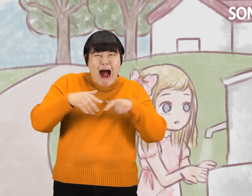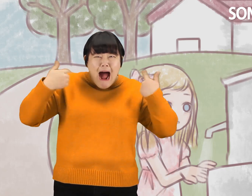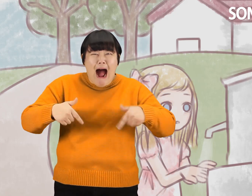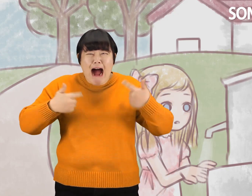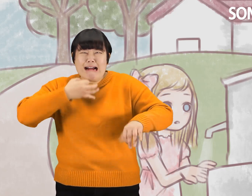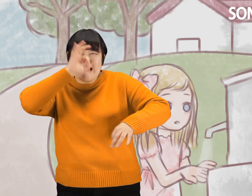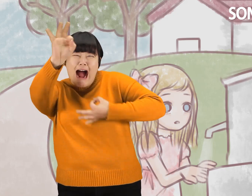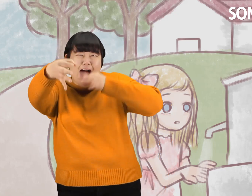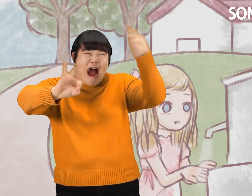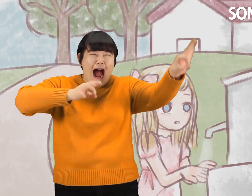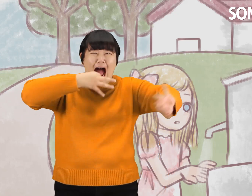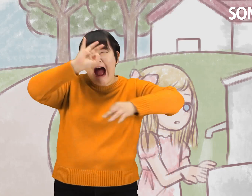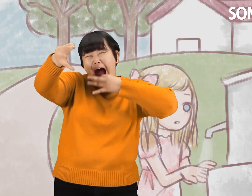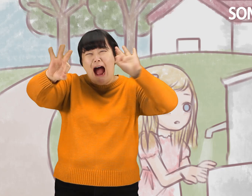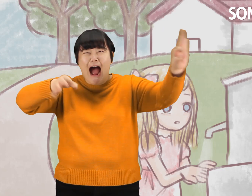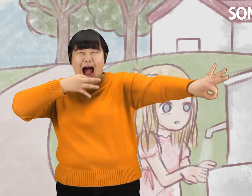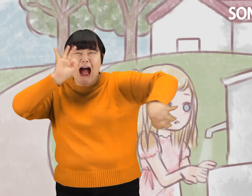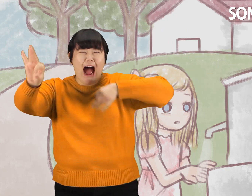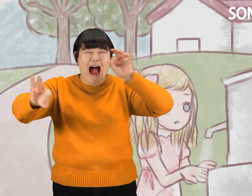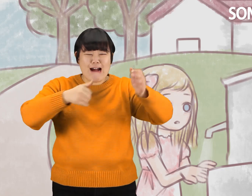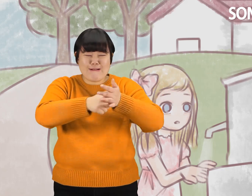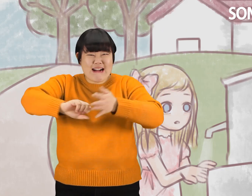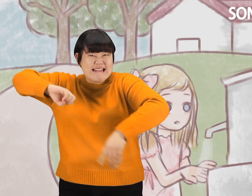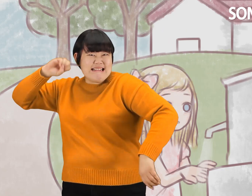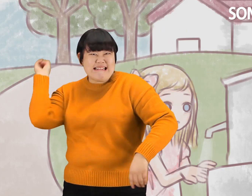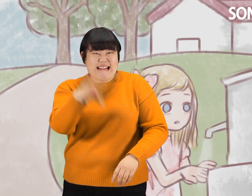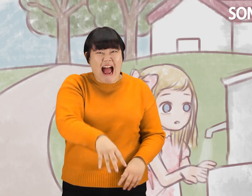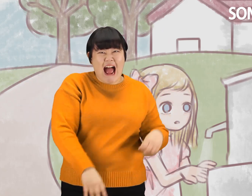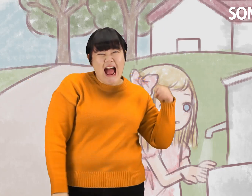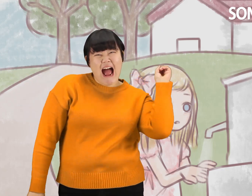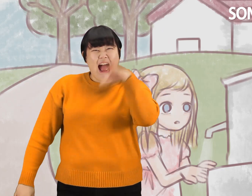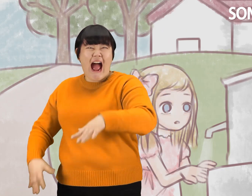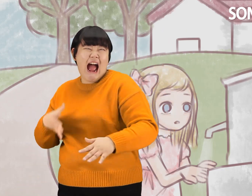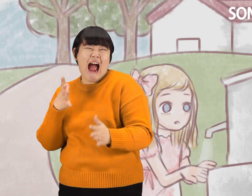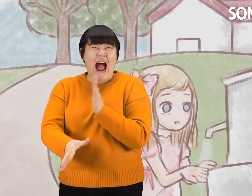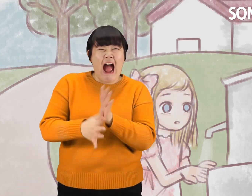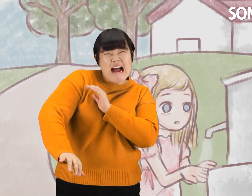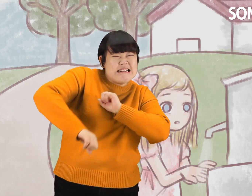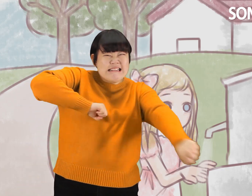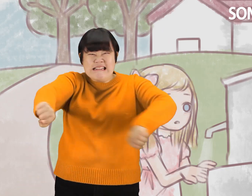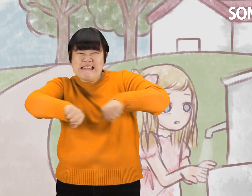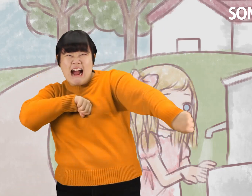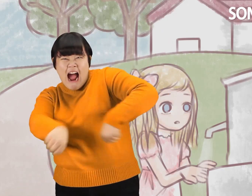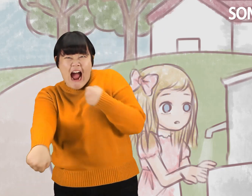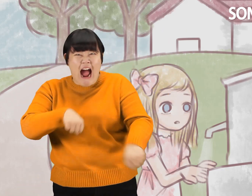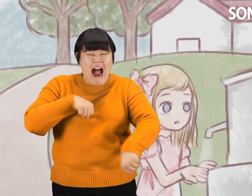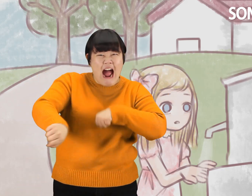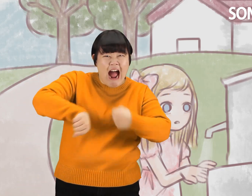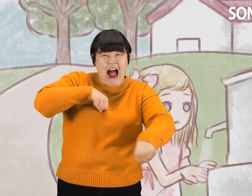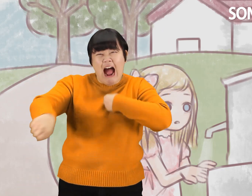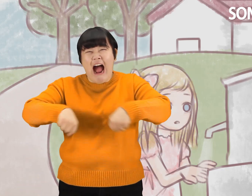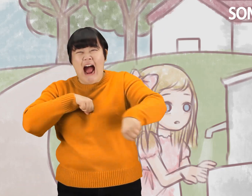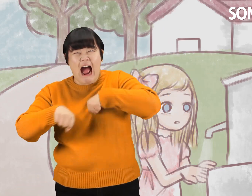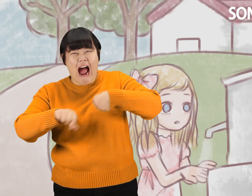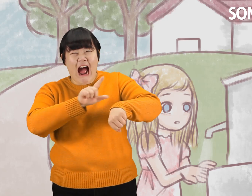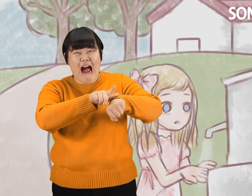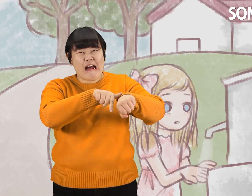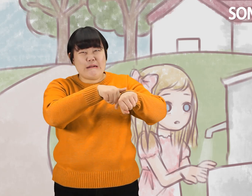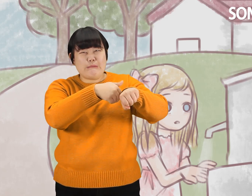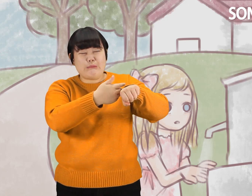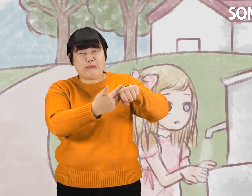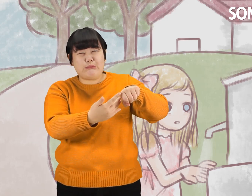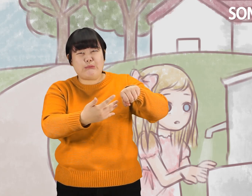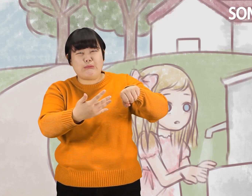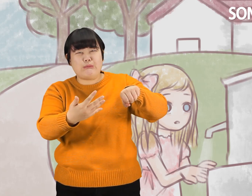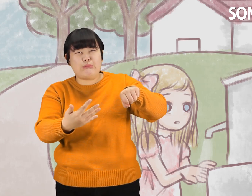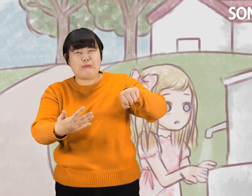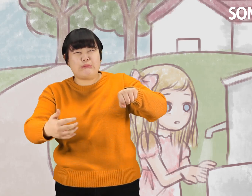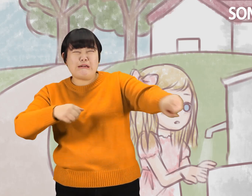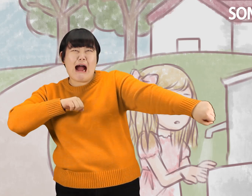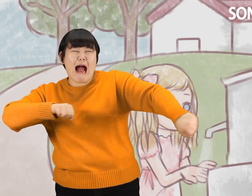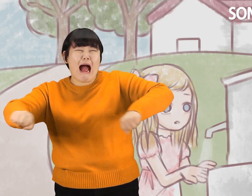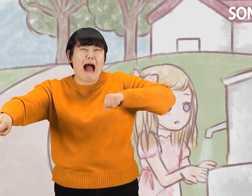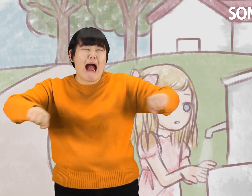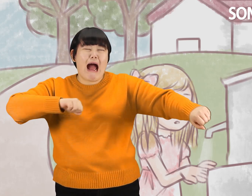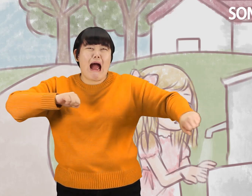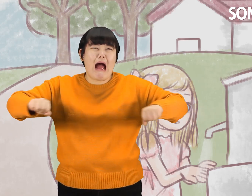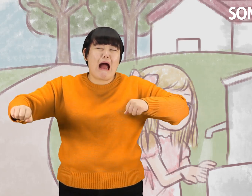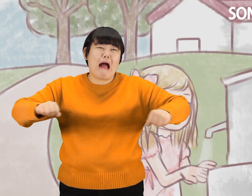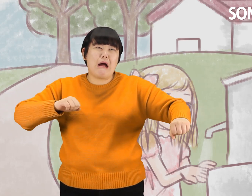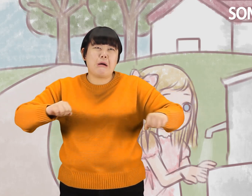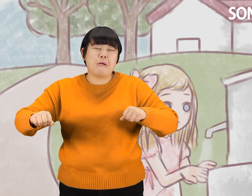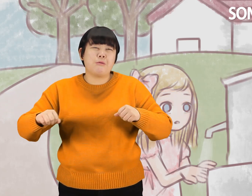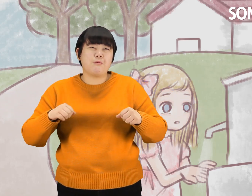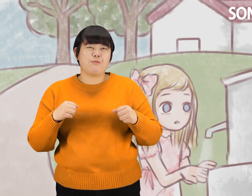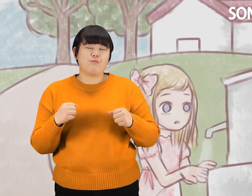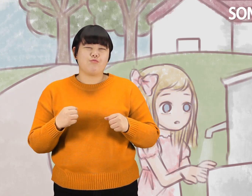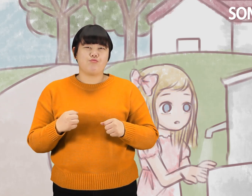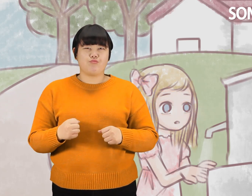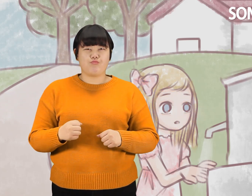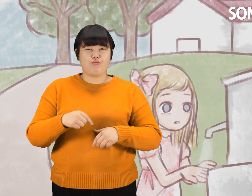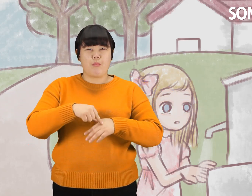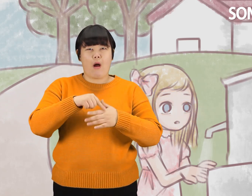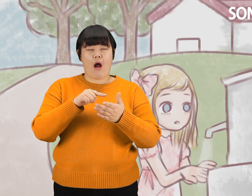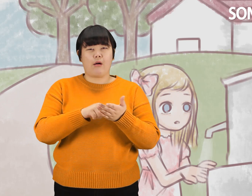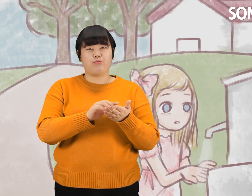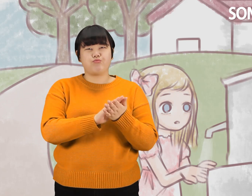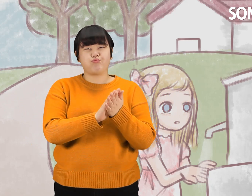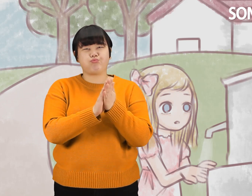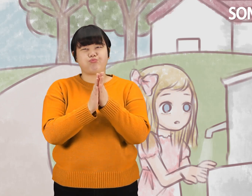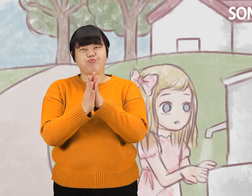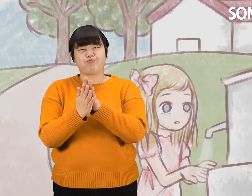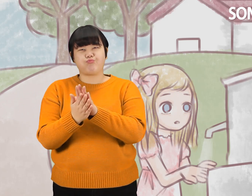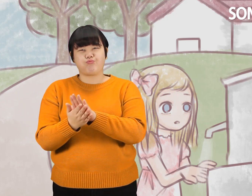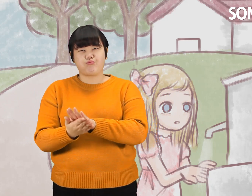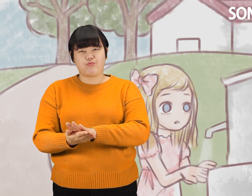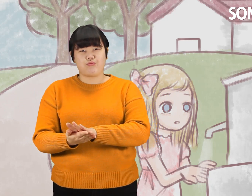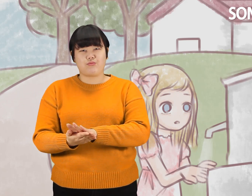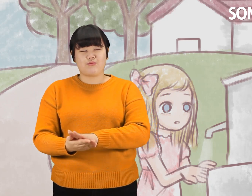だから声をあげてのものを、私の投げラフ暴れた。時間が過ぎるとヘレンの心も和らいました。